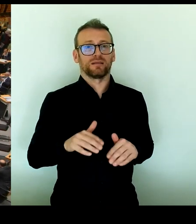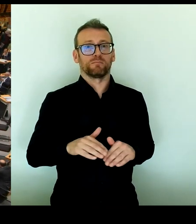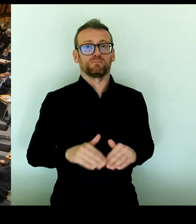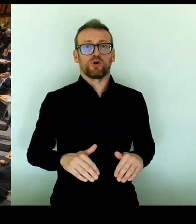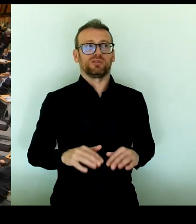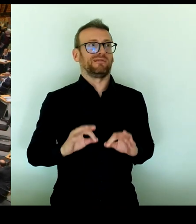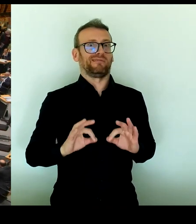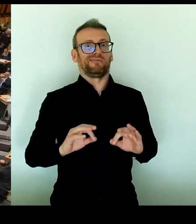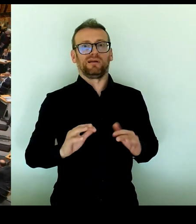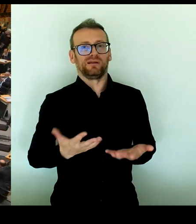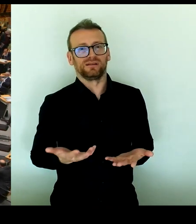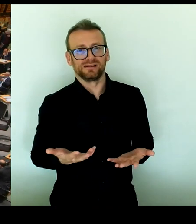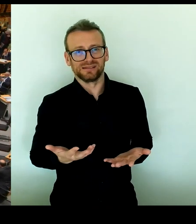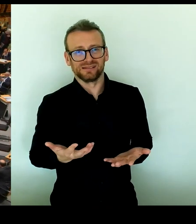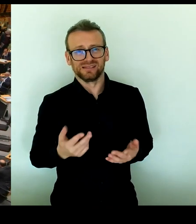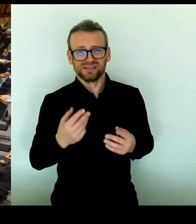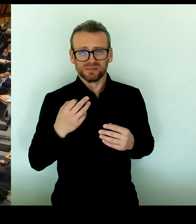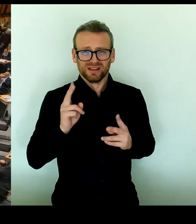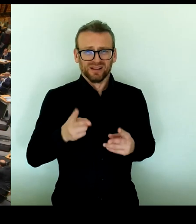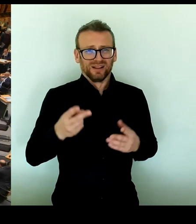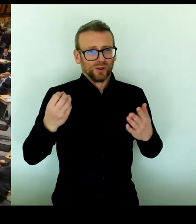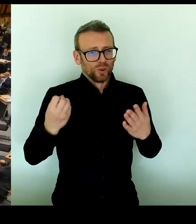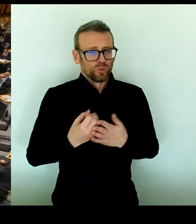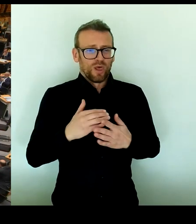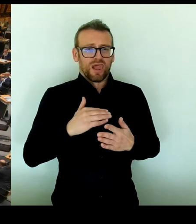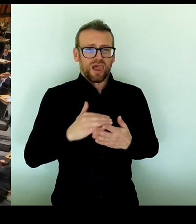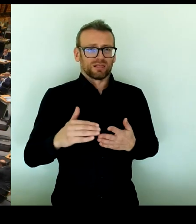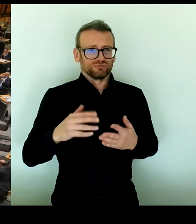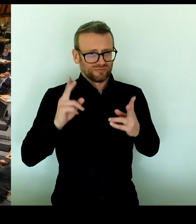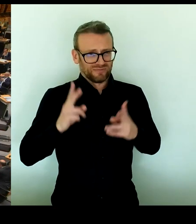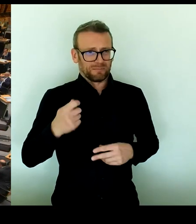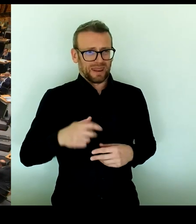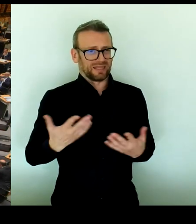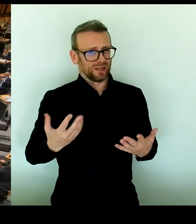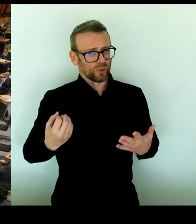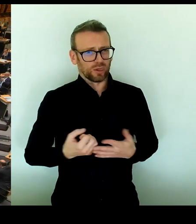Ich bin ja einer derjenigen Menschen hier, die in Berlin